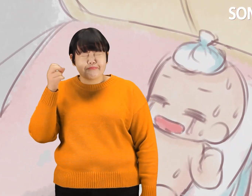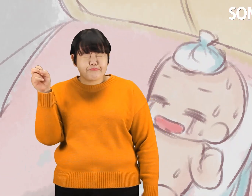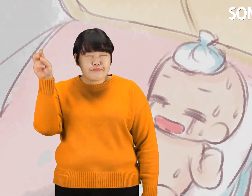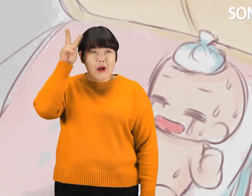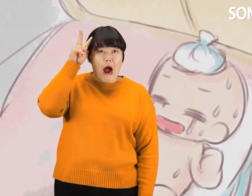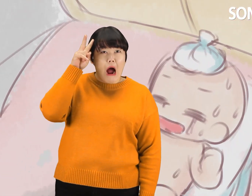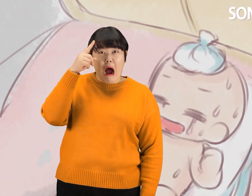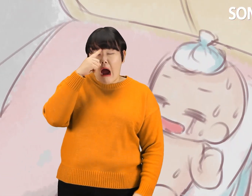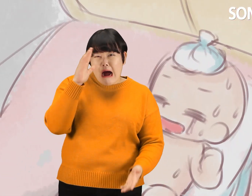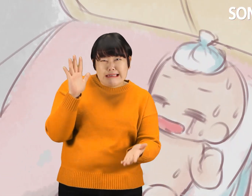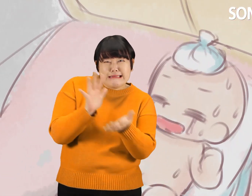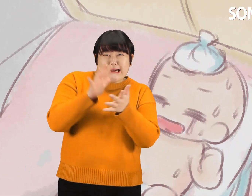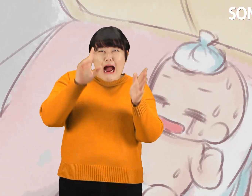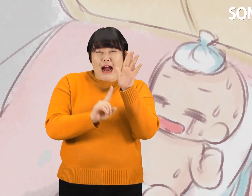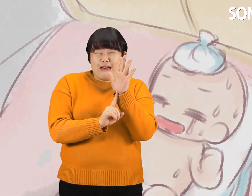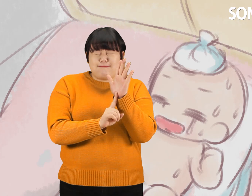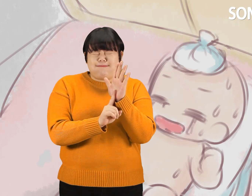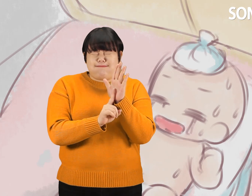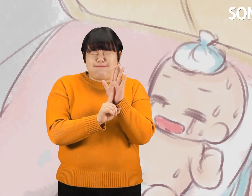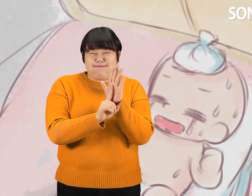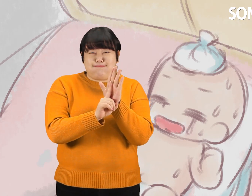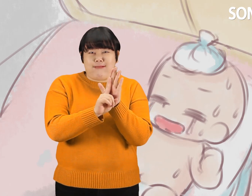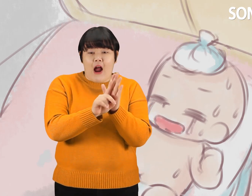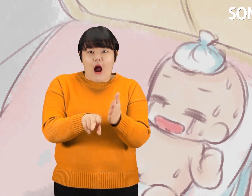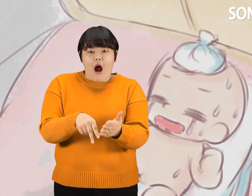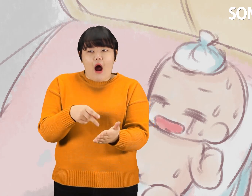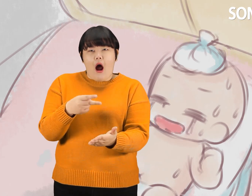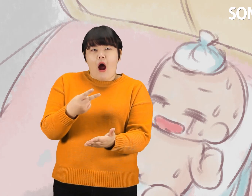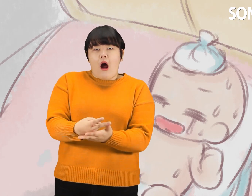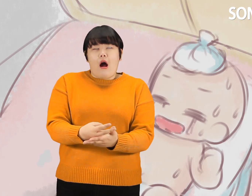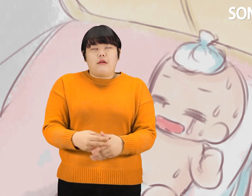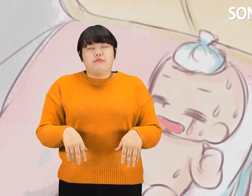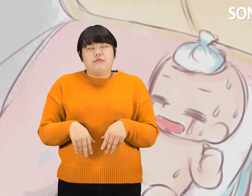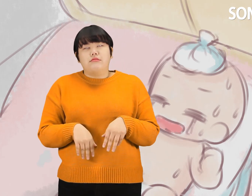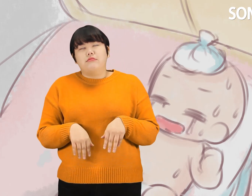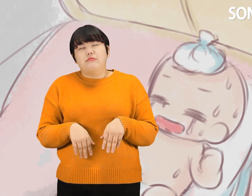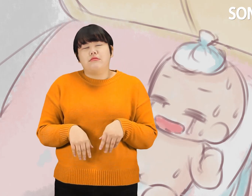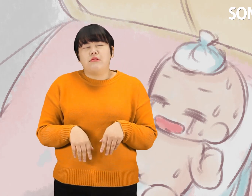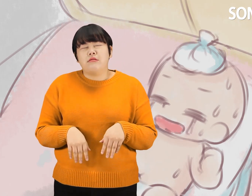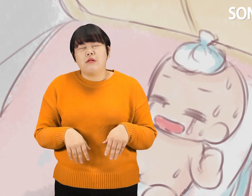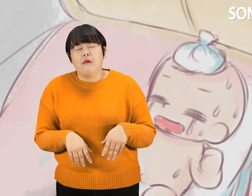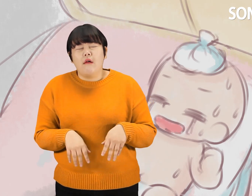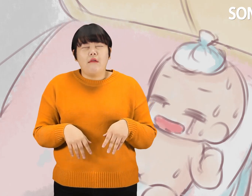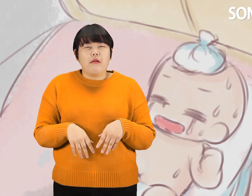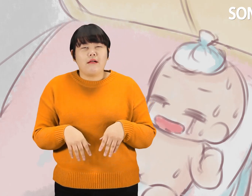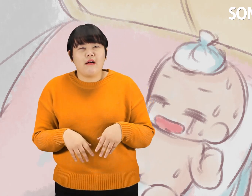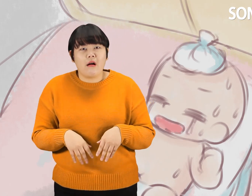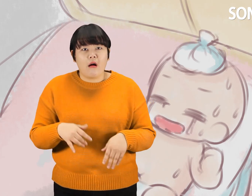ヘレンは突然熱が上がると倒れてしまいました。